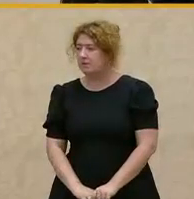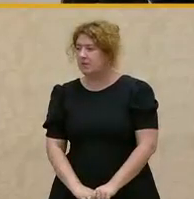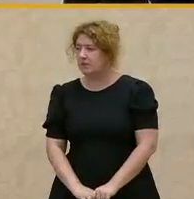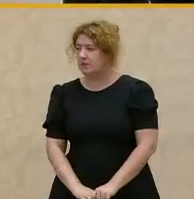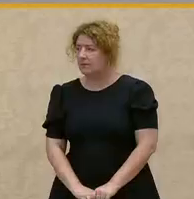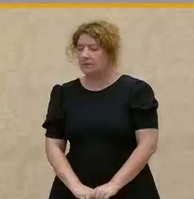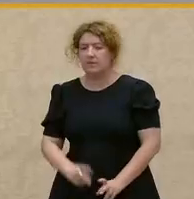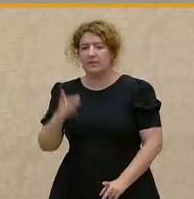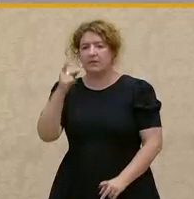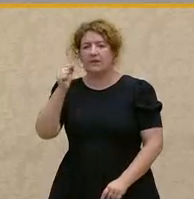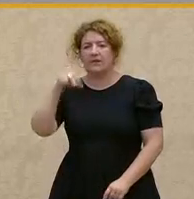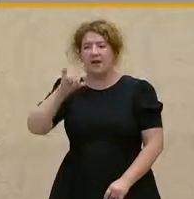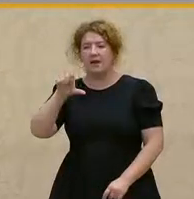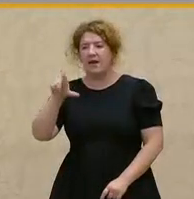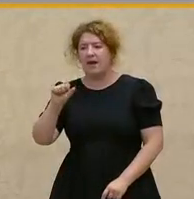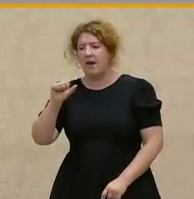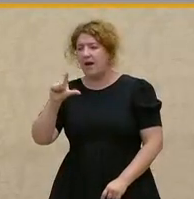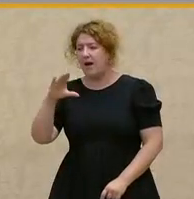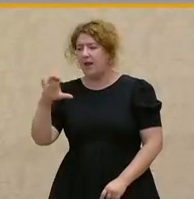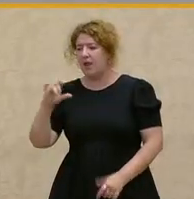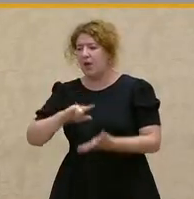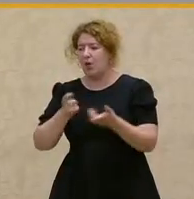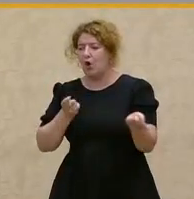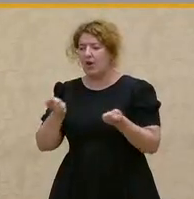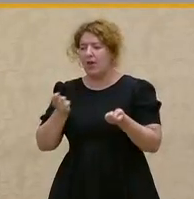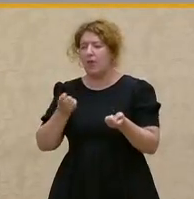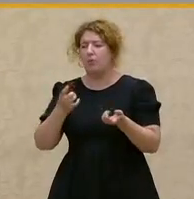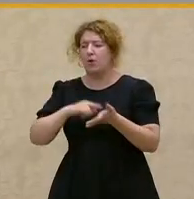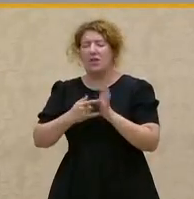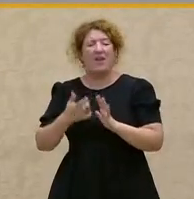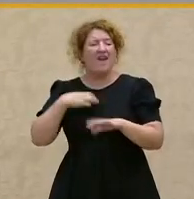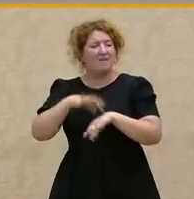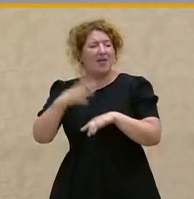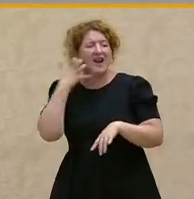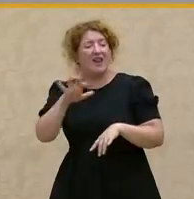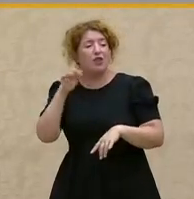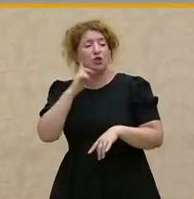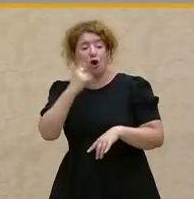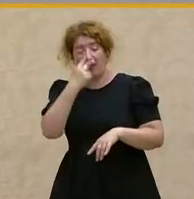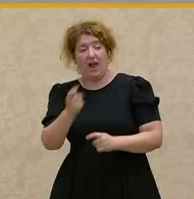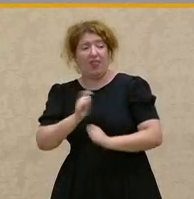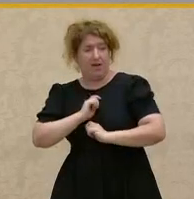a Daniela Ance, que es coordinadora del proyecto Enfermedades raras que causan sordoceguera y que